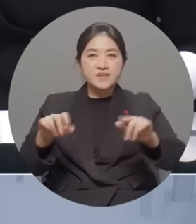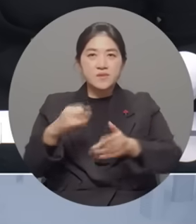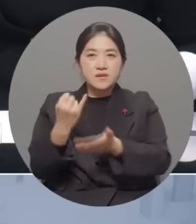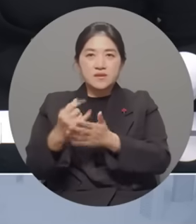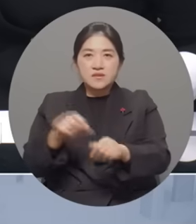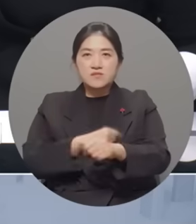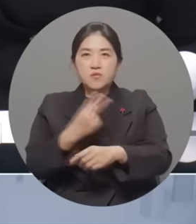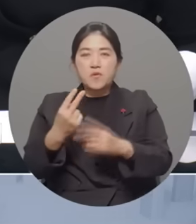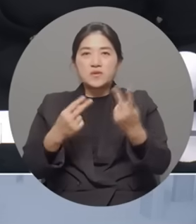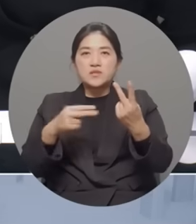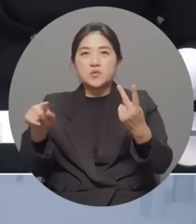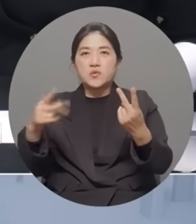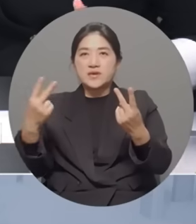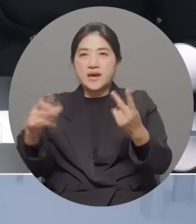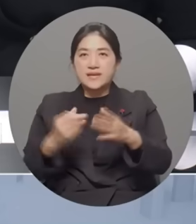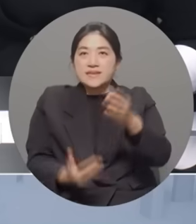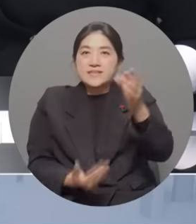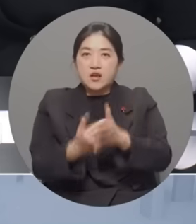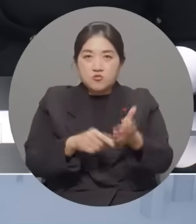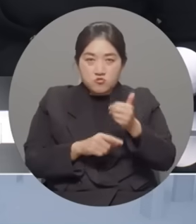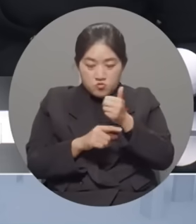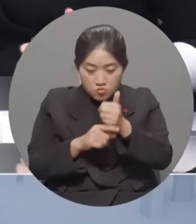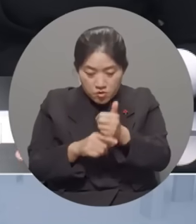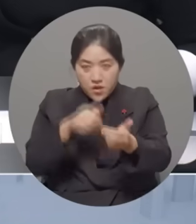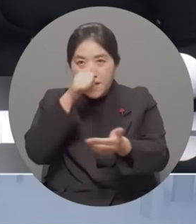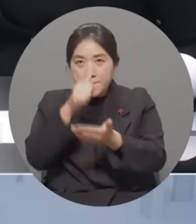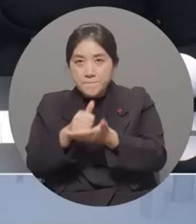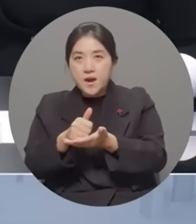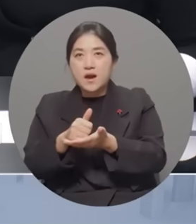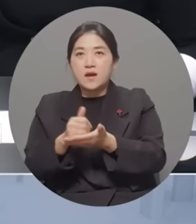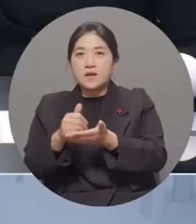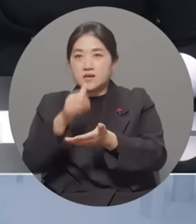보입니다. 김건희 여사 특검법 2조 2항 때문인데요.